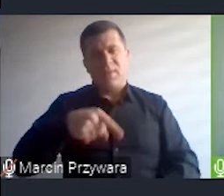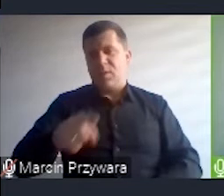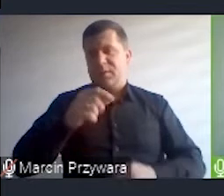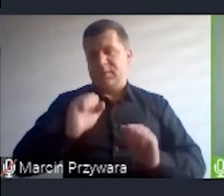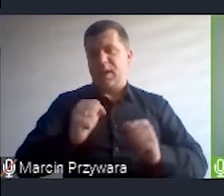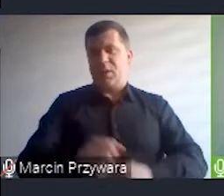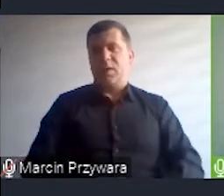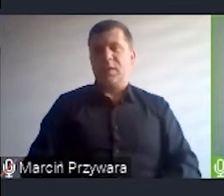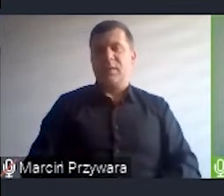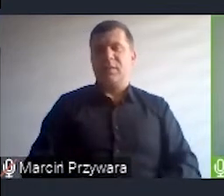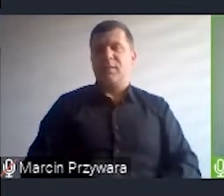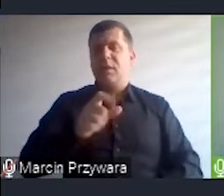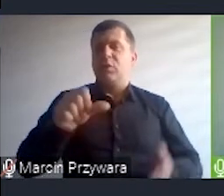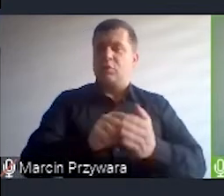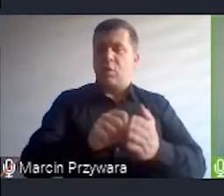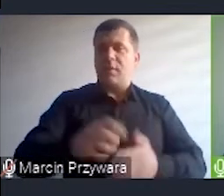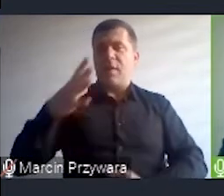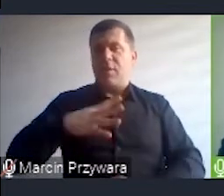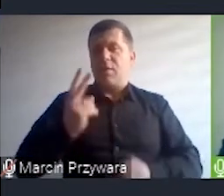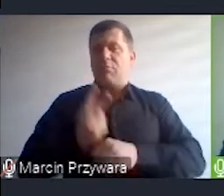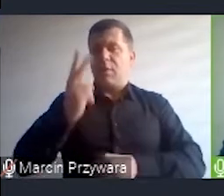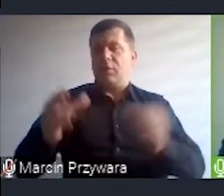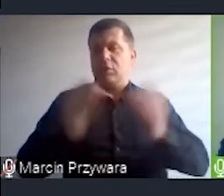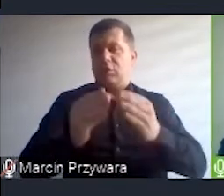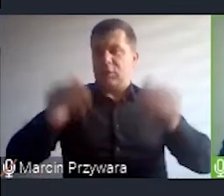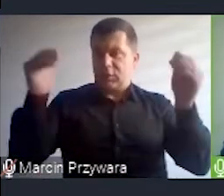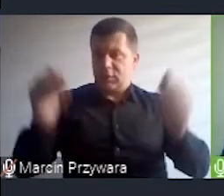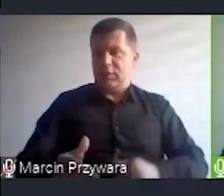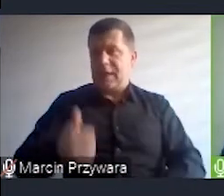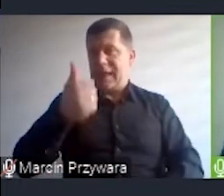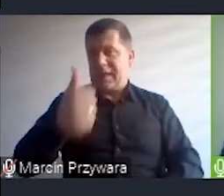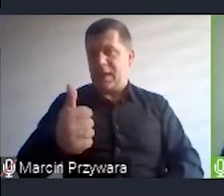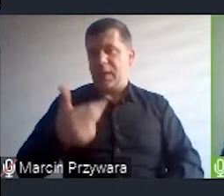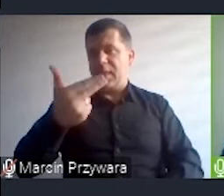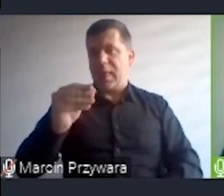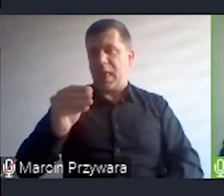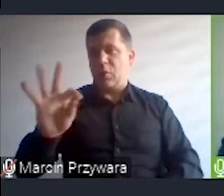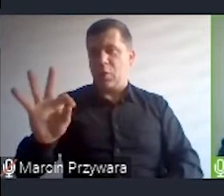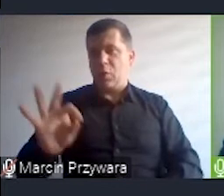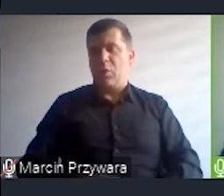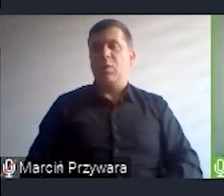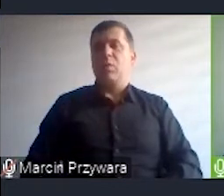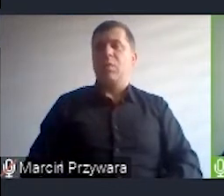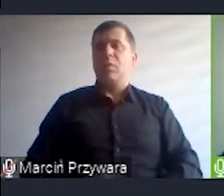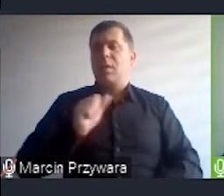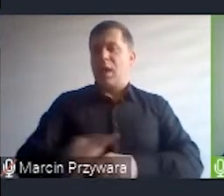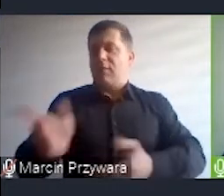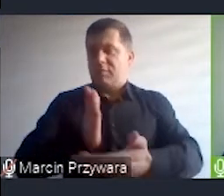Te środki i wartości powyżej 10 000 jednostkowo netto, które są wspomagającymi,